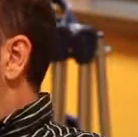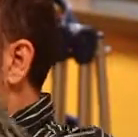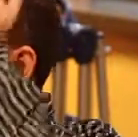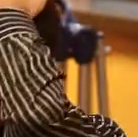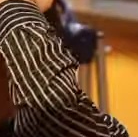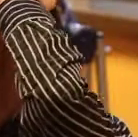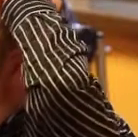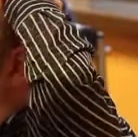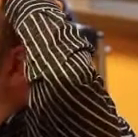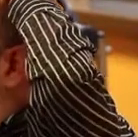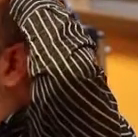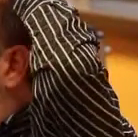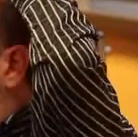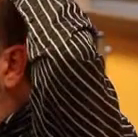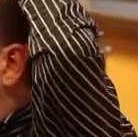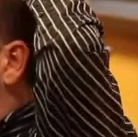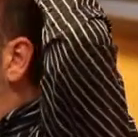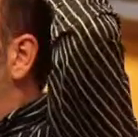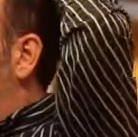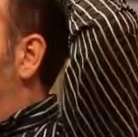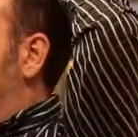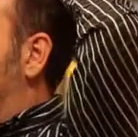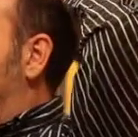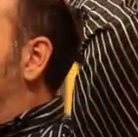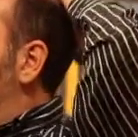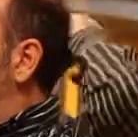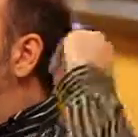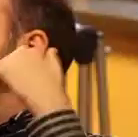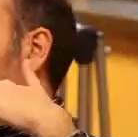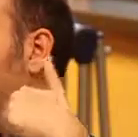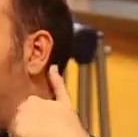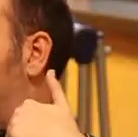que a ver cómo podríamos romper el relato de que las Cajas de Ahorro